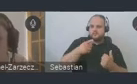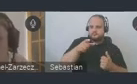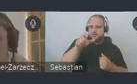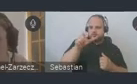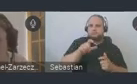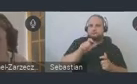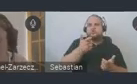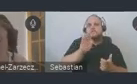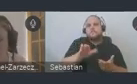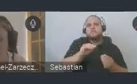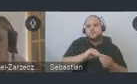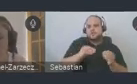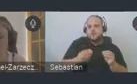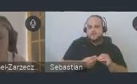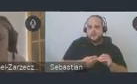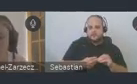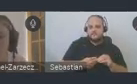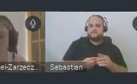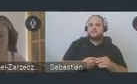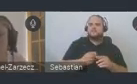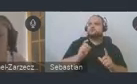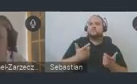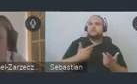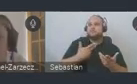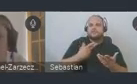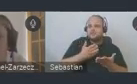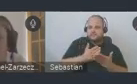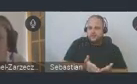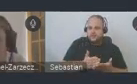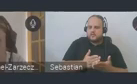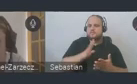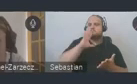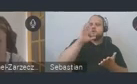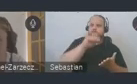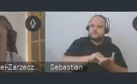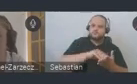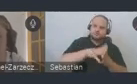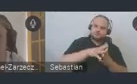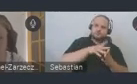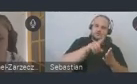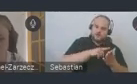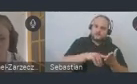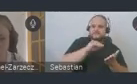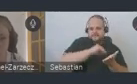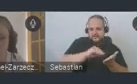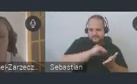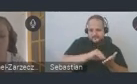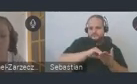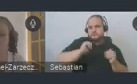z czym ona ma konkretny problem, z czym sobie nie radzi. Powtórzyć wszystko nawet 10 razy, zapisać sobie na spokojnie,